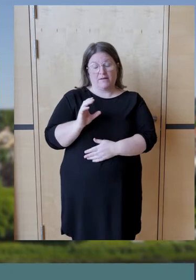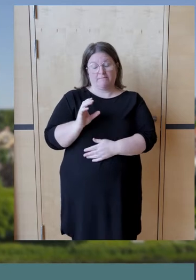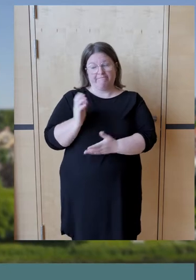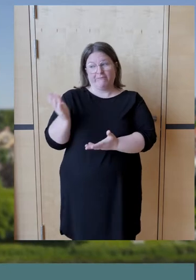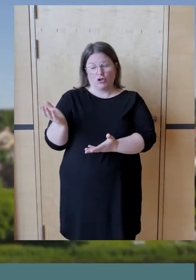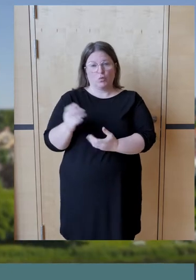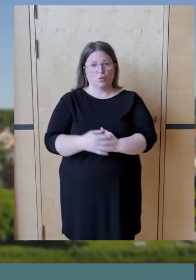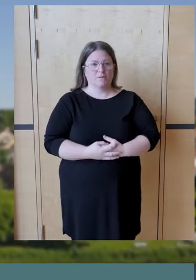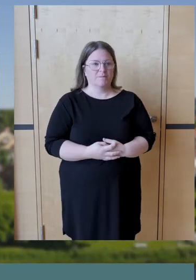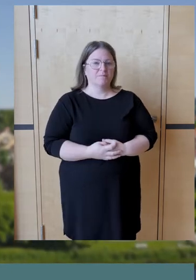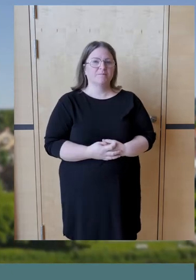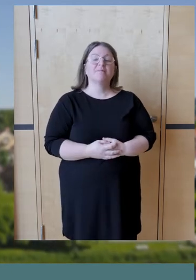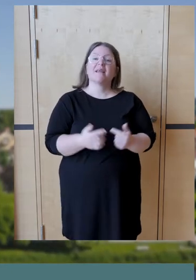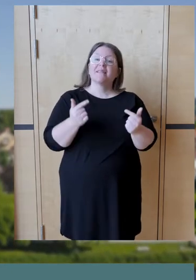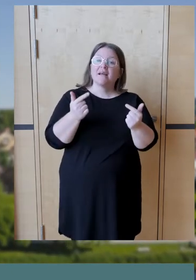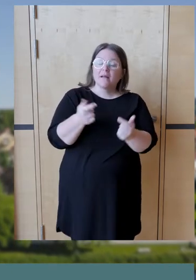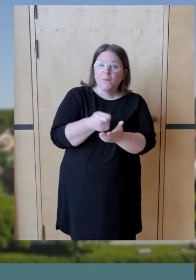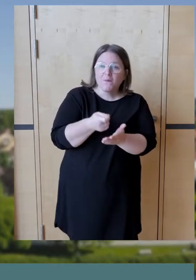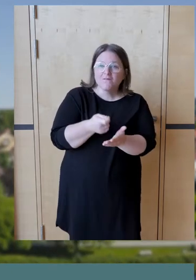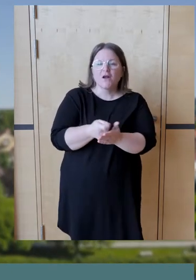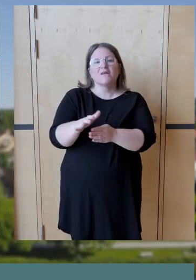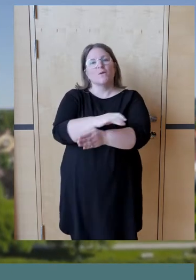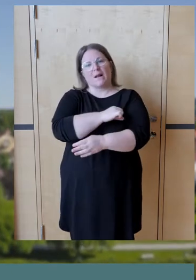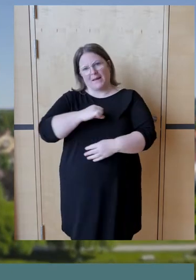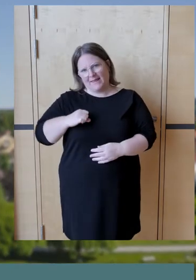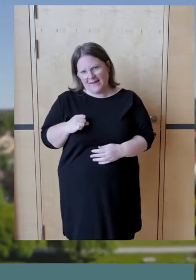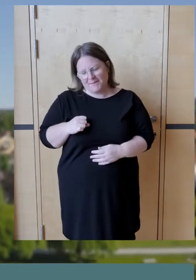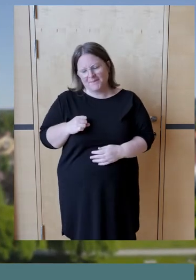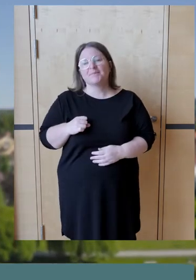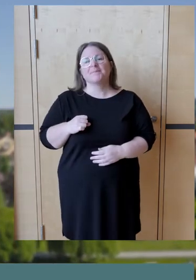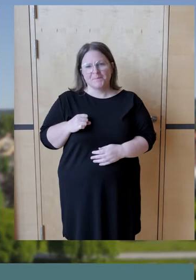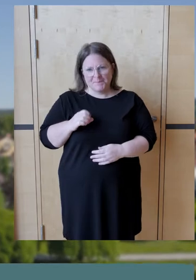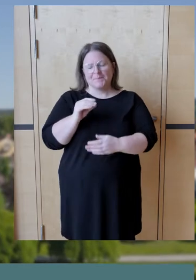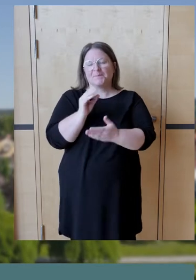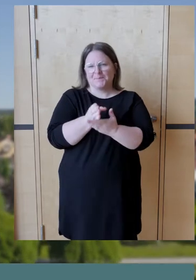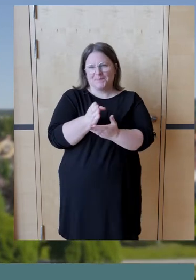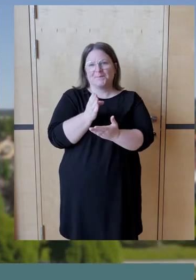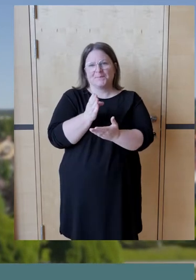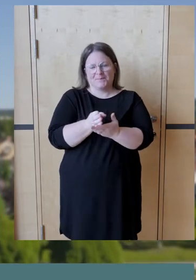Ordförande och fullmäktige Ja men precis och det här är väldigt väldigt